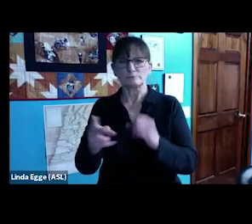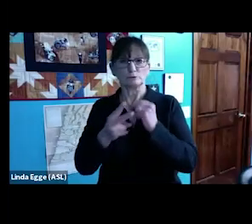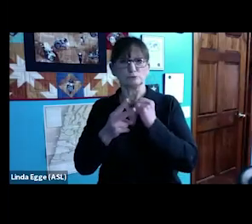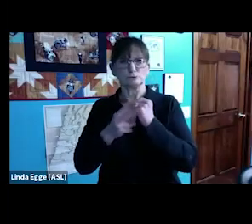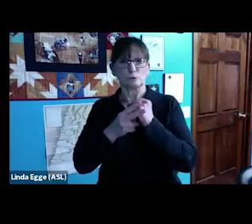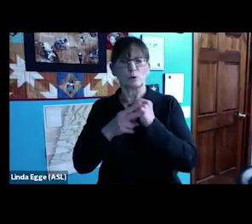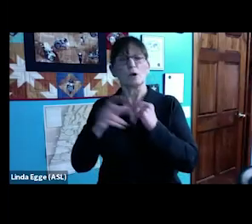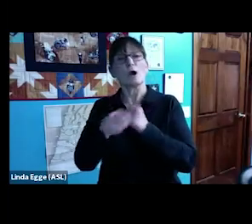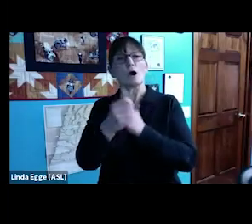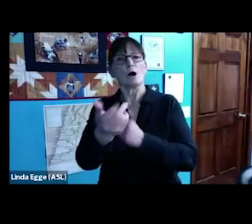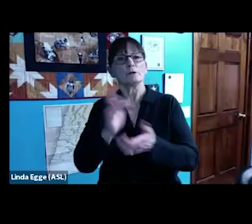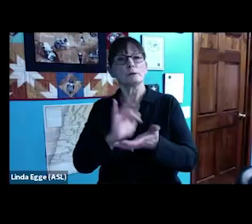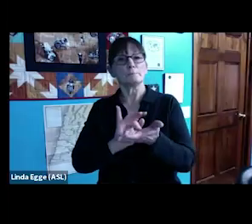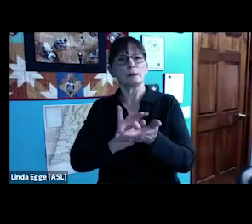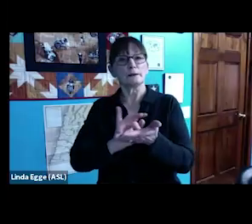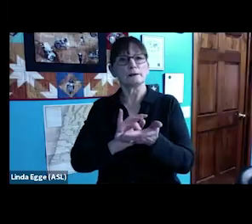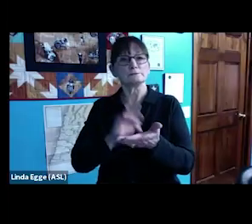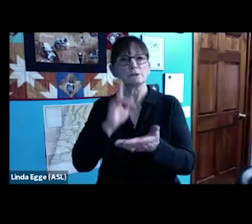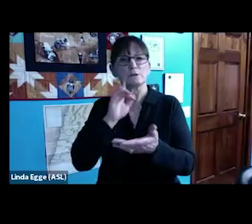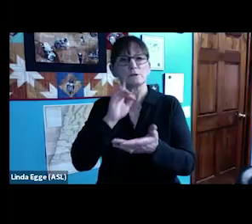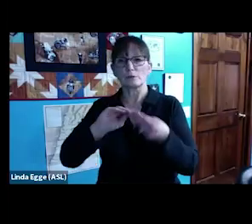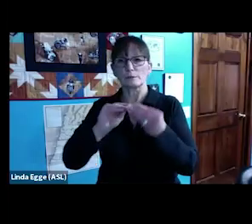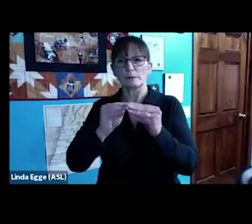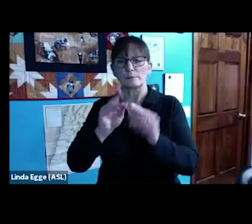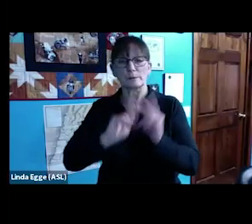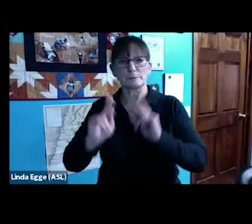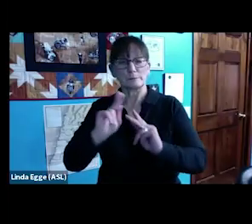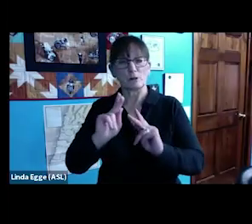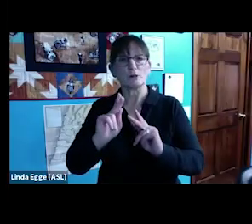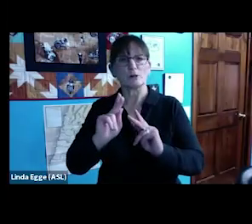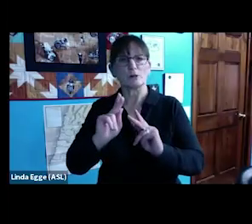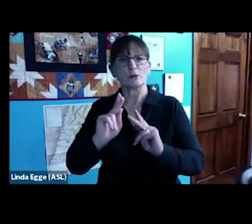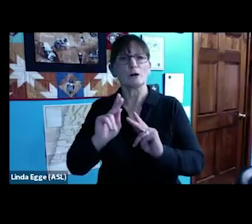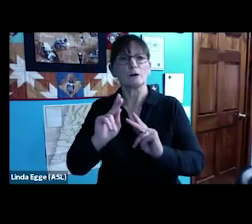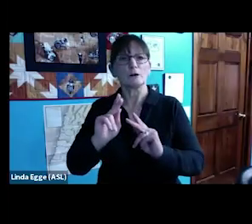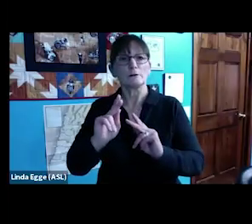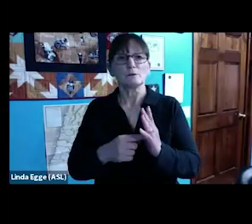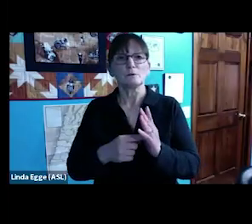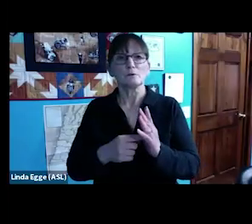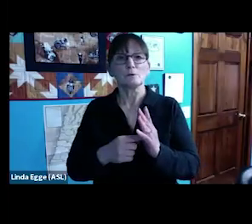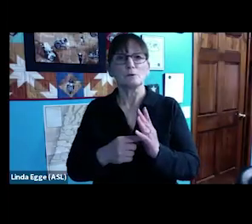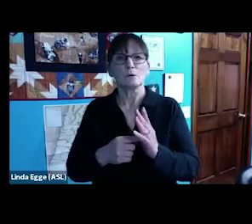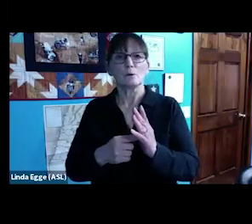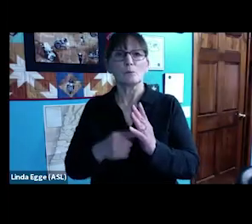si tienen alguna otra pregunta. Y también uso la lista de verificación que está en el sitio web de SOAR,